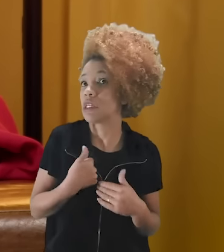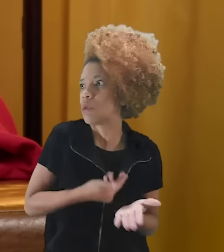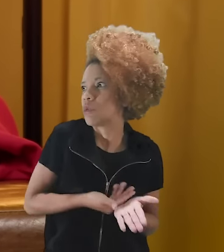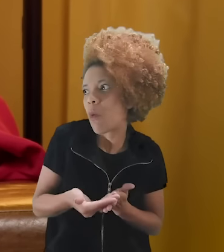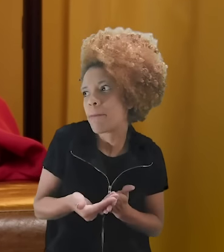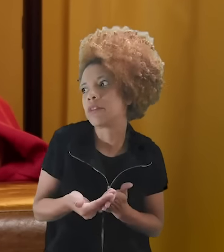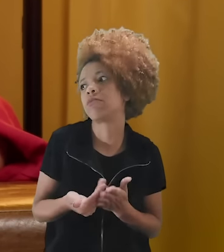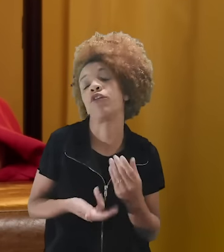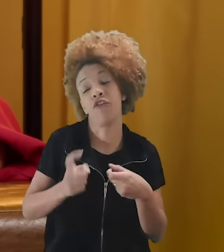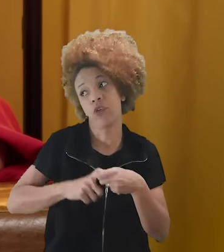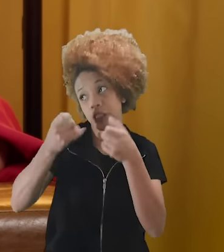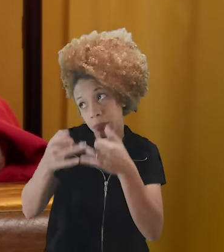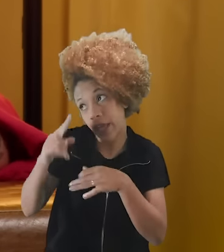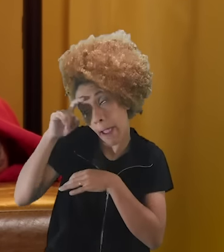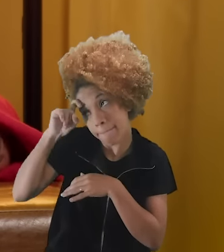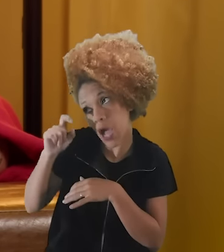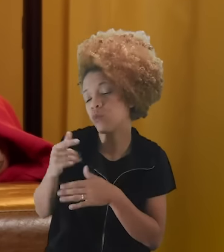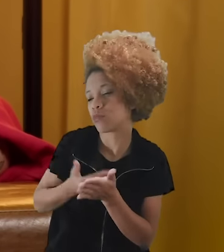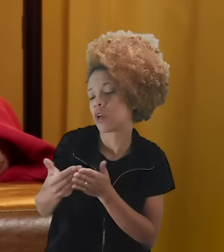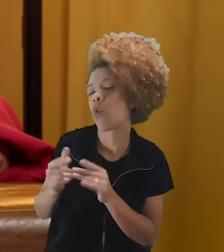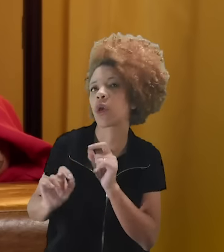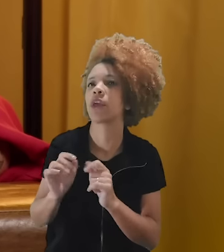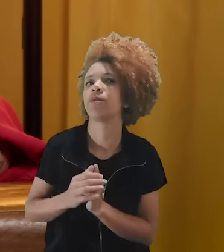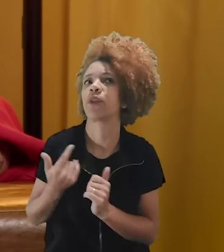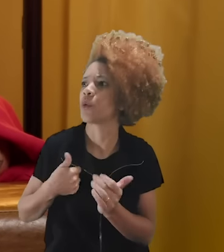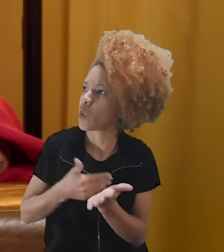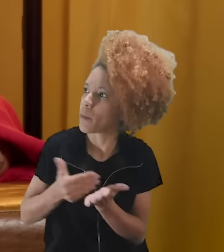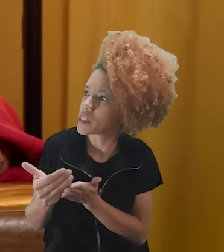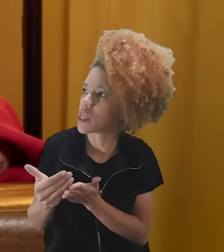eu quando comecei volto mal para falar para você de novo n desse meu início e quando eu comecei